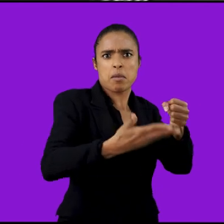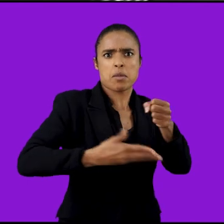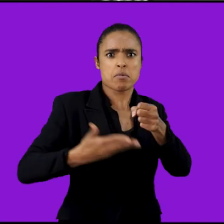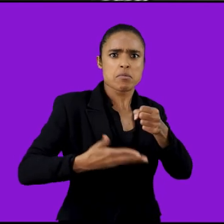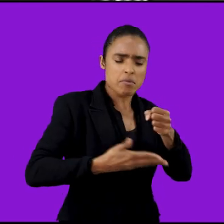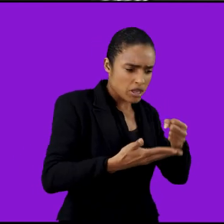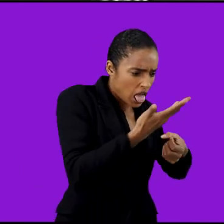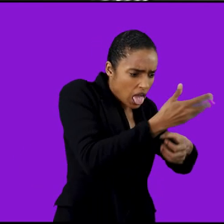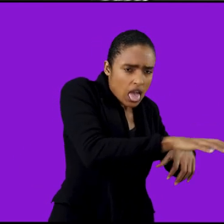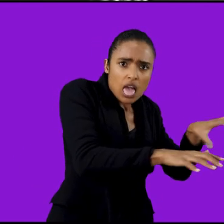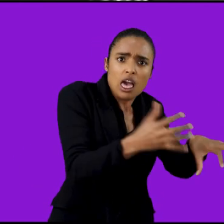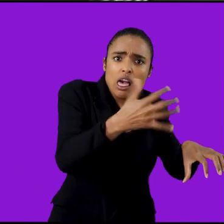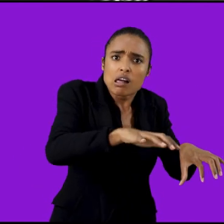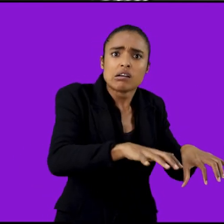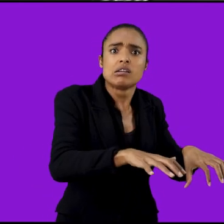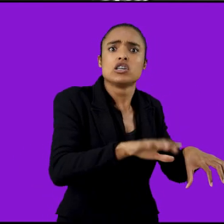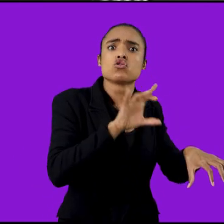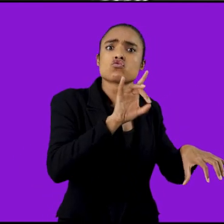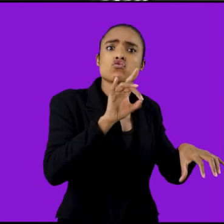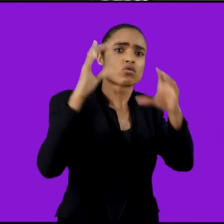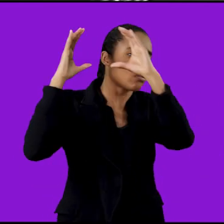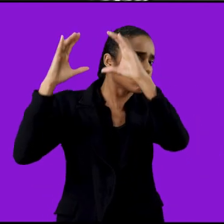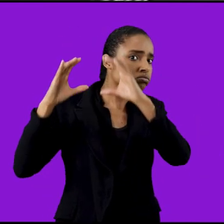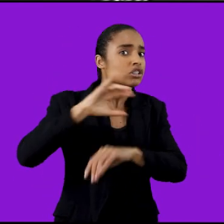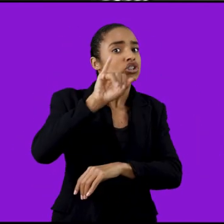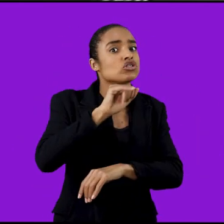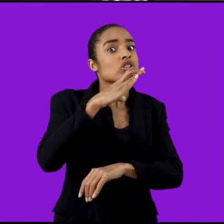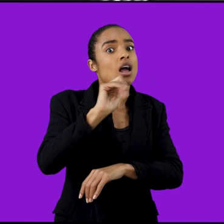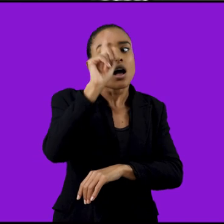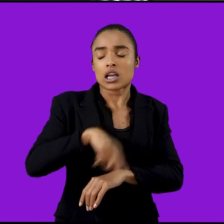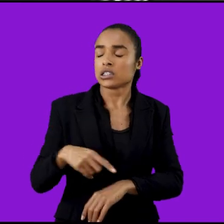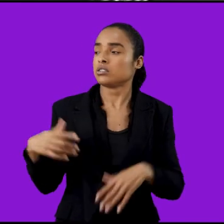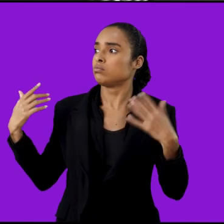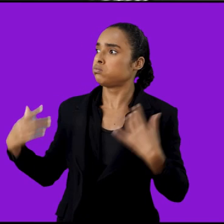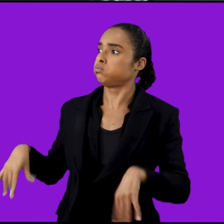a plantação das pessoas. Derrubaram tudo, ali só tinha jaca pra comer. Eu lembro que